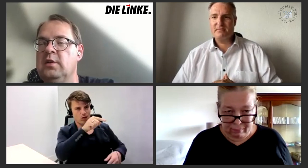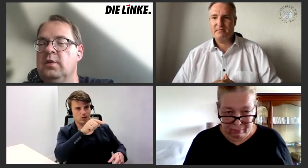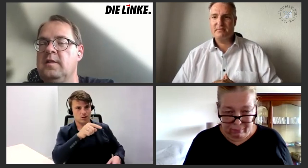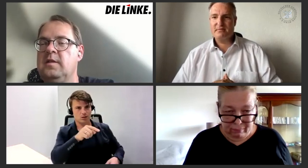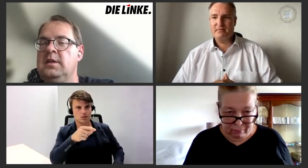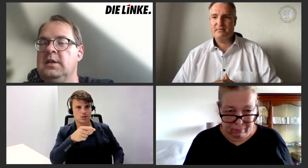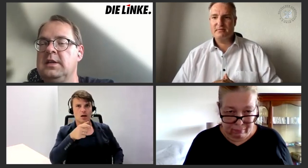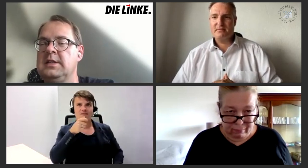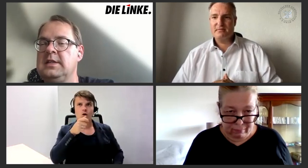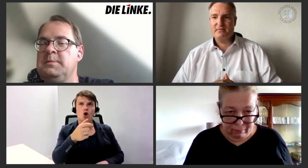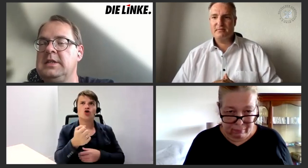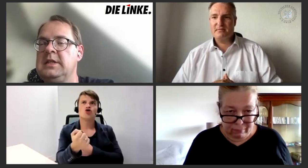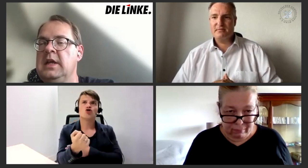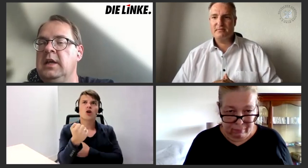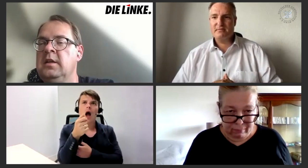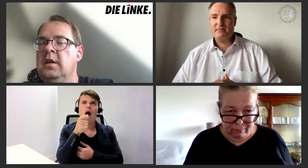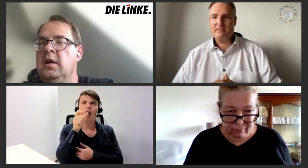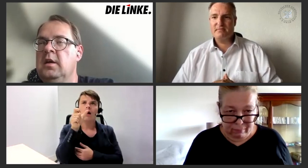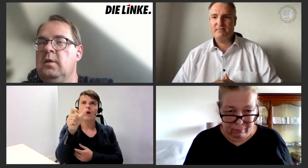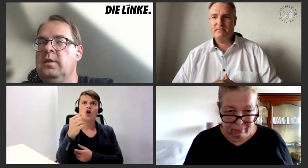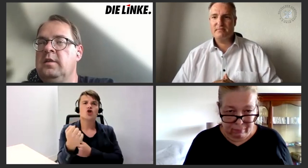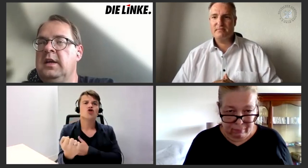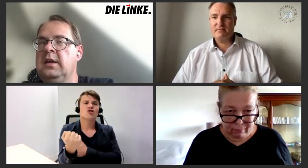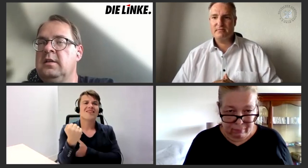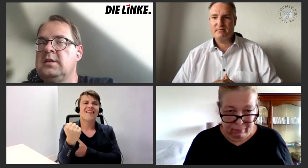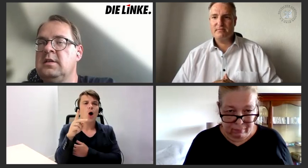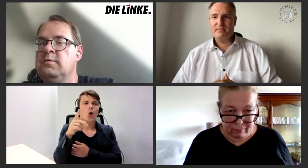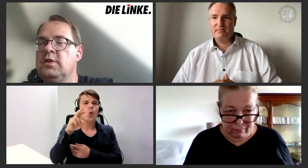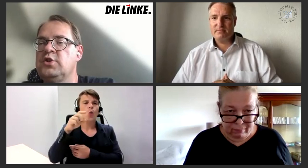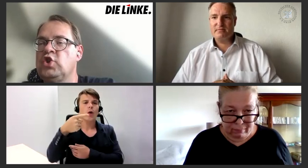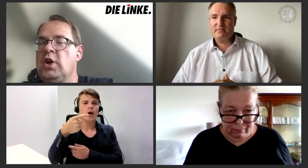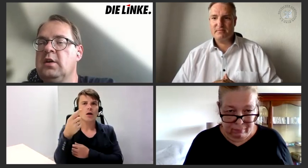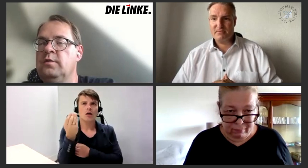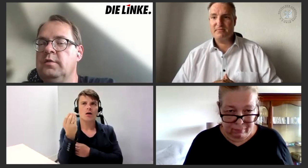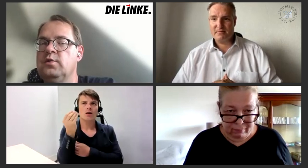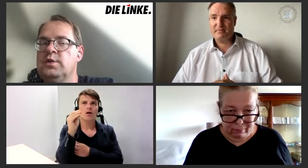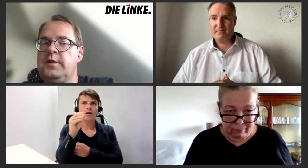das Wort stark und Stärkung jetzt in ihre Gesetze mit hinein und denken, dass es dann